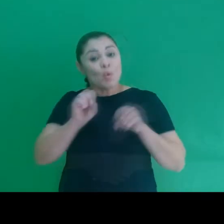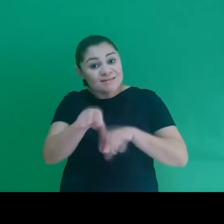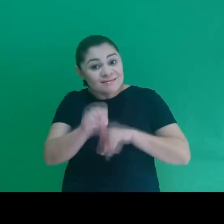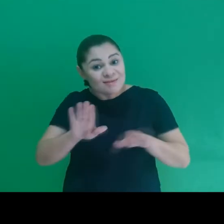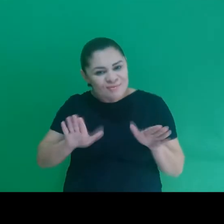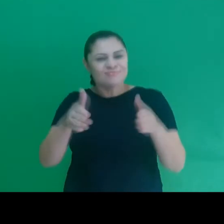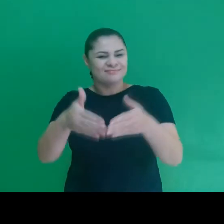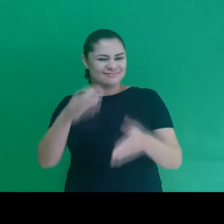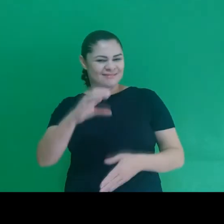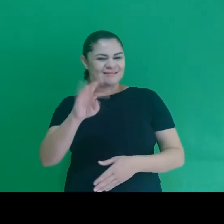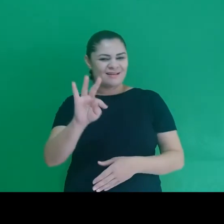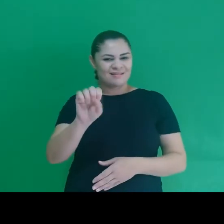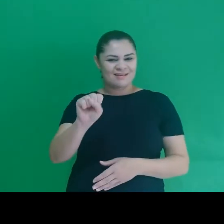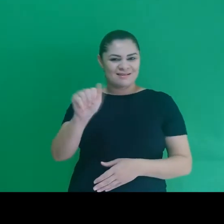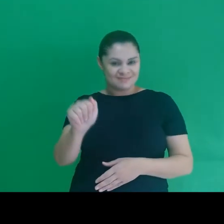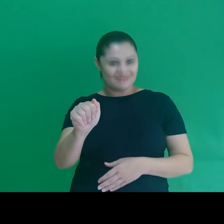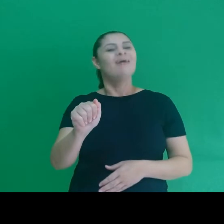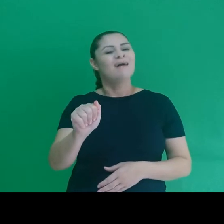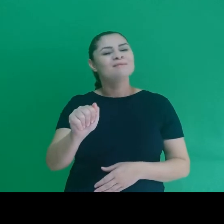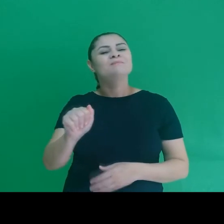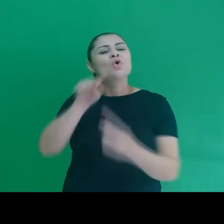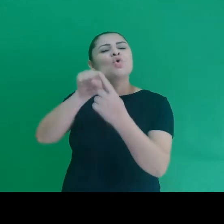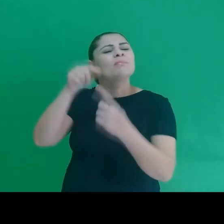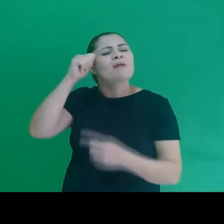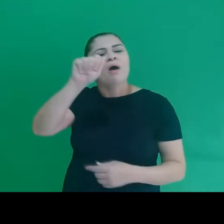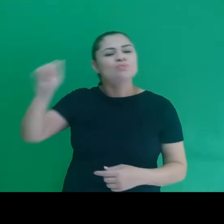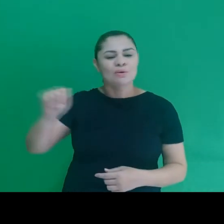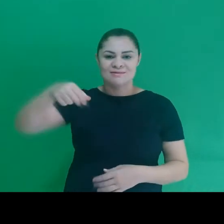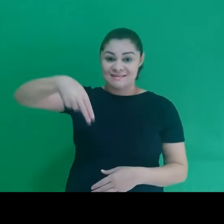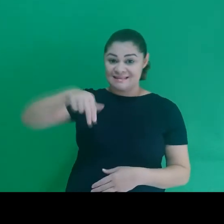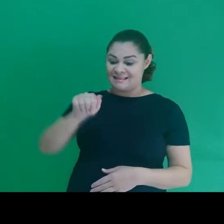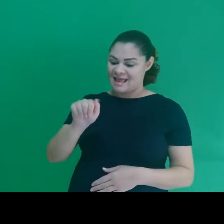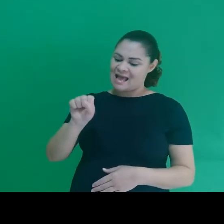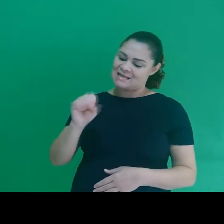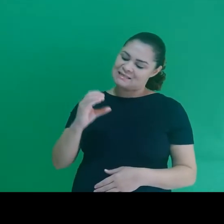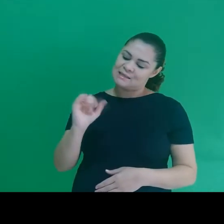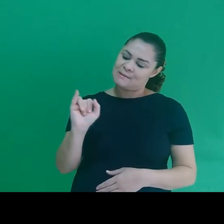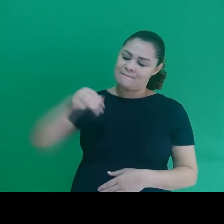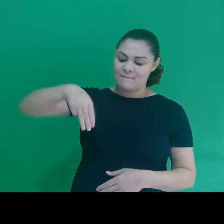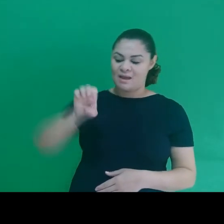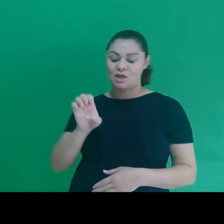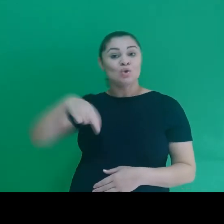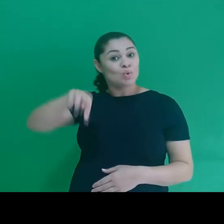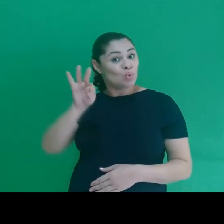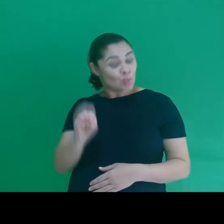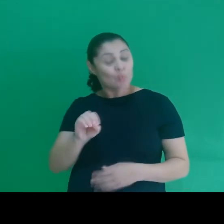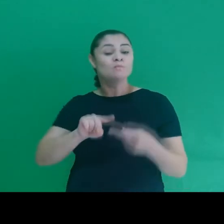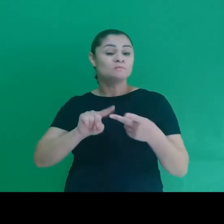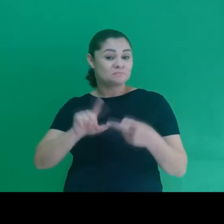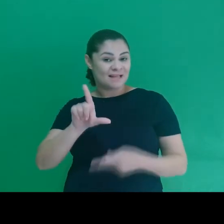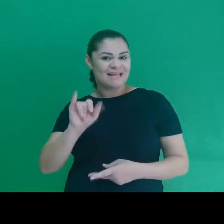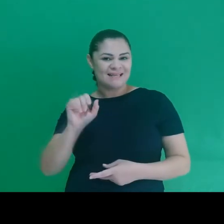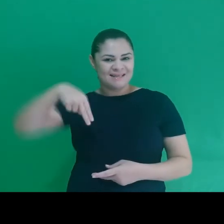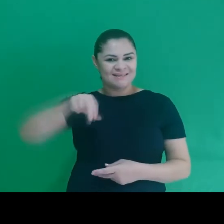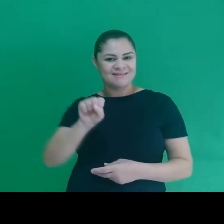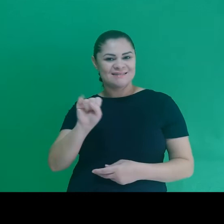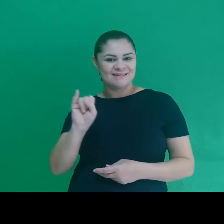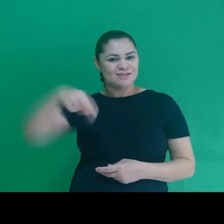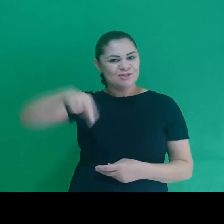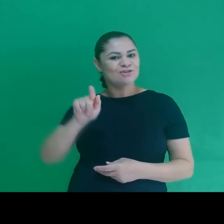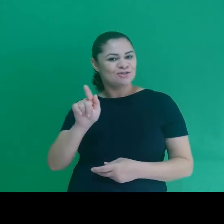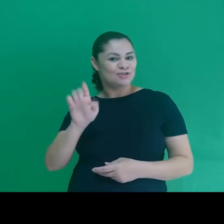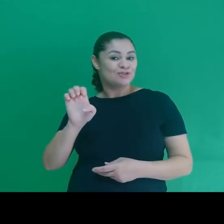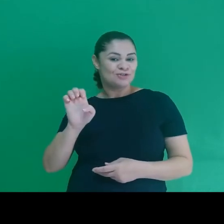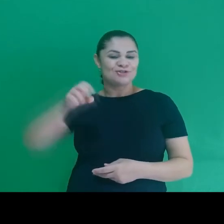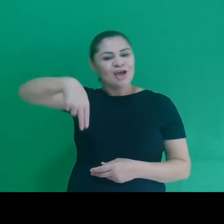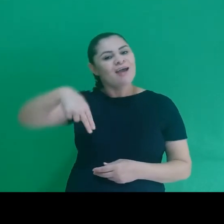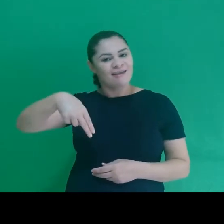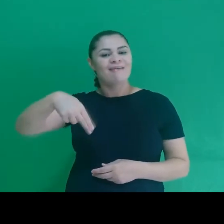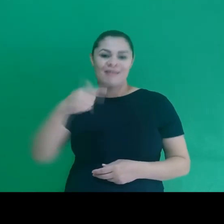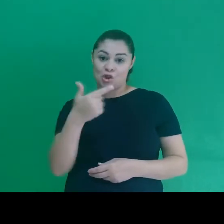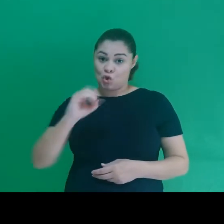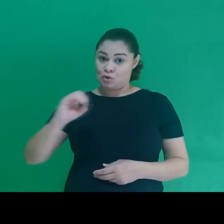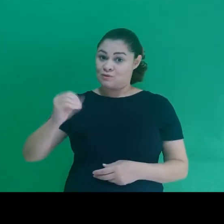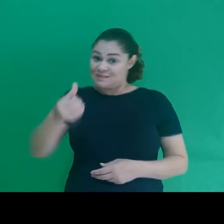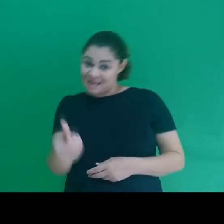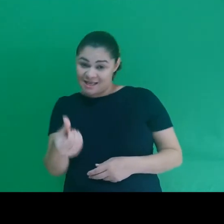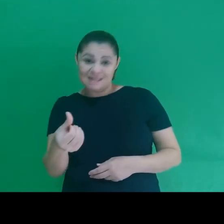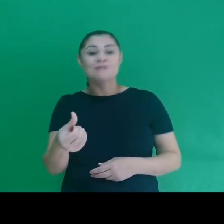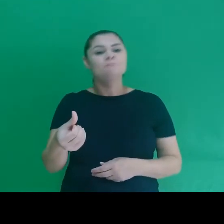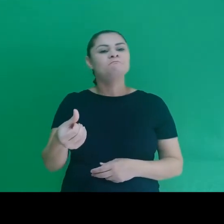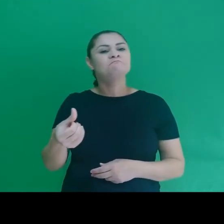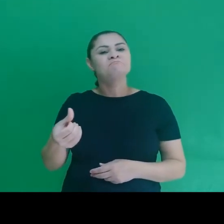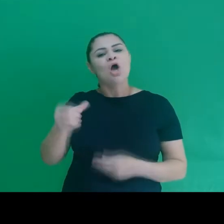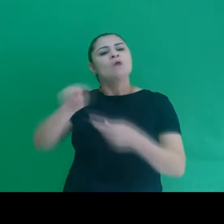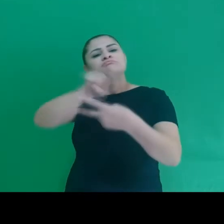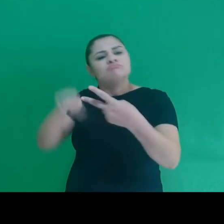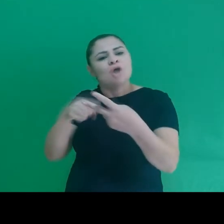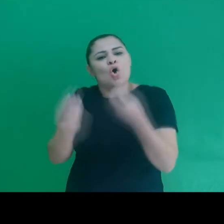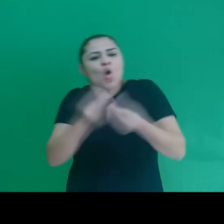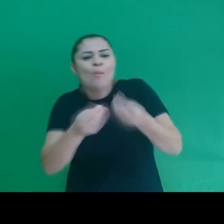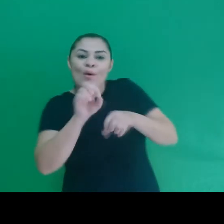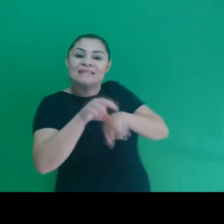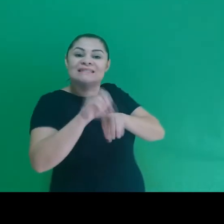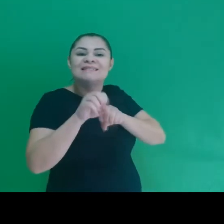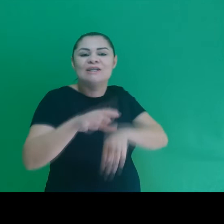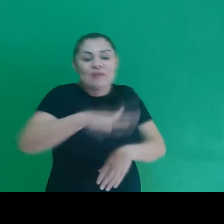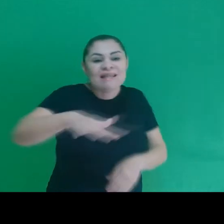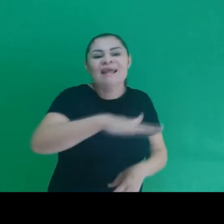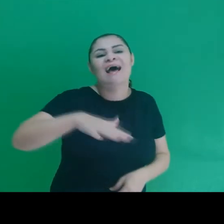A abordagem CTSA foi ancorada em autores como: Nascimento; Linsingen (2006), para quem o ensino